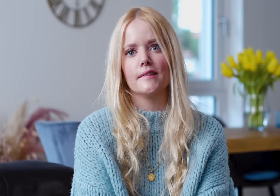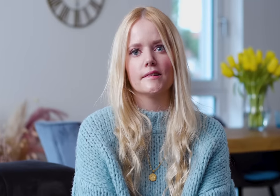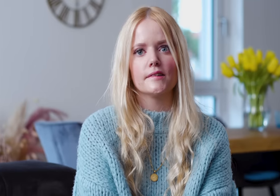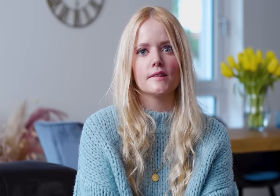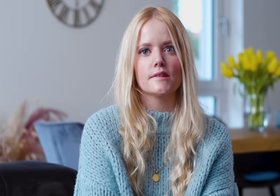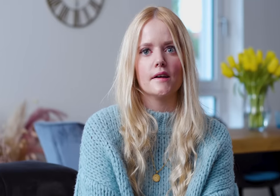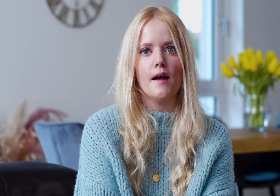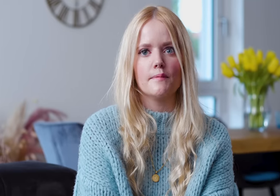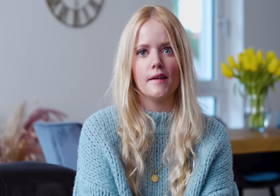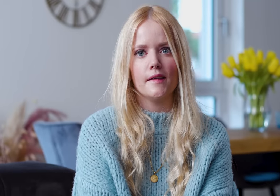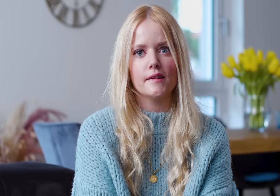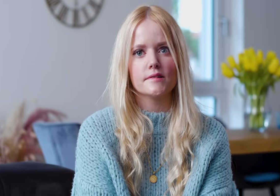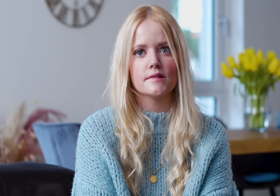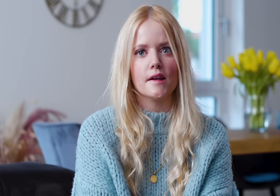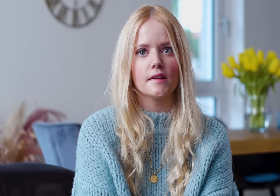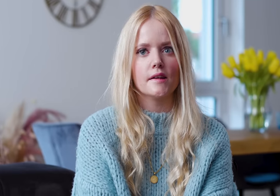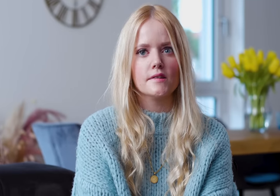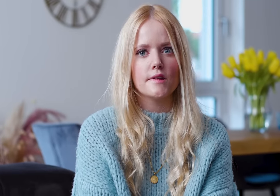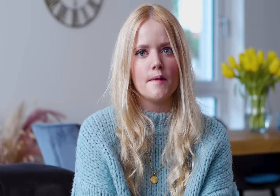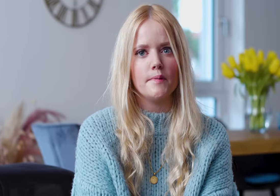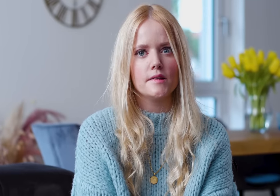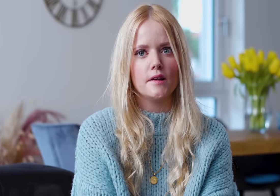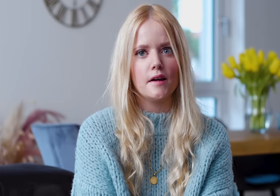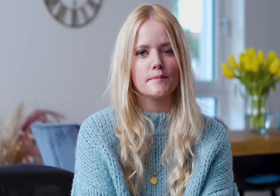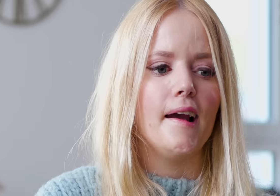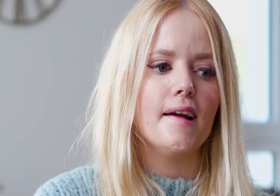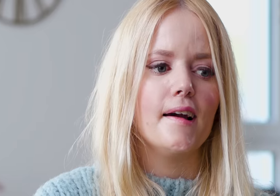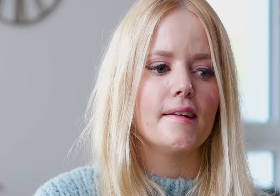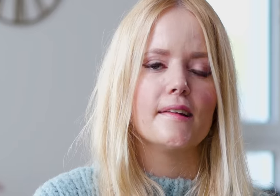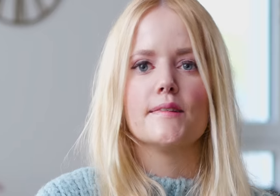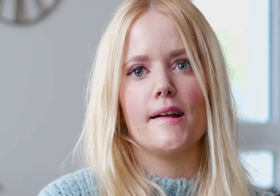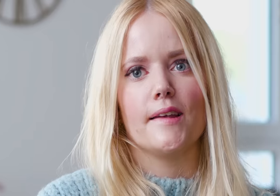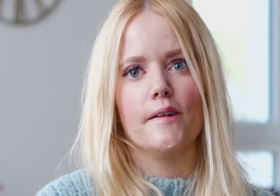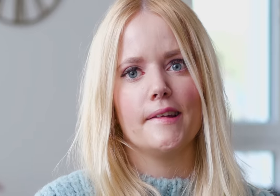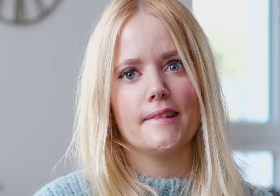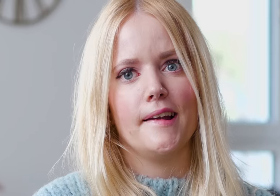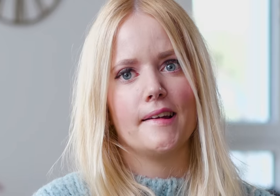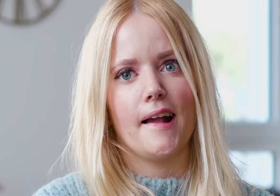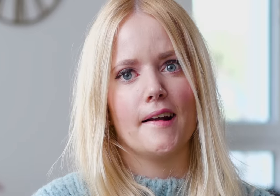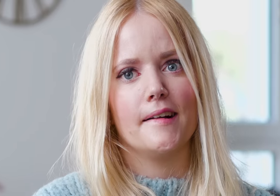Das nennt sich ABI, das ist ein Hirnstammimplantat. Leider hat der Arzt damals auch gesagt,